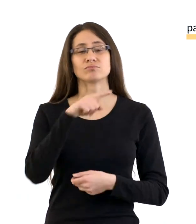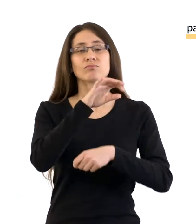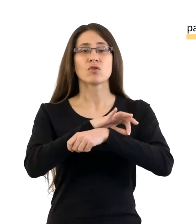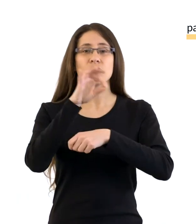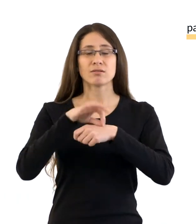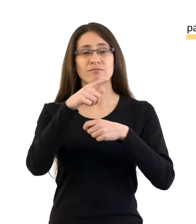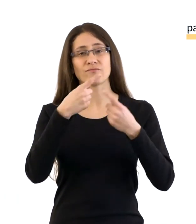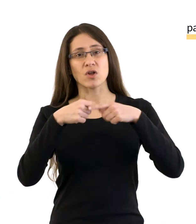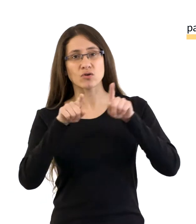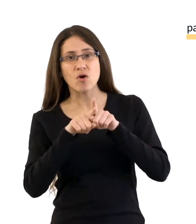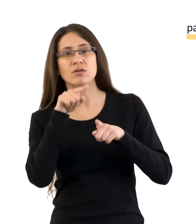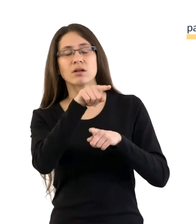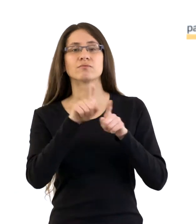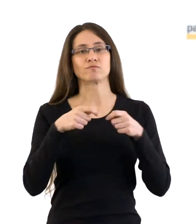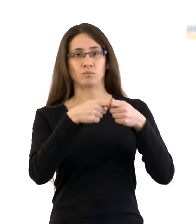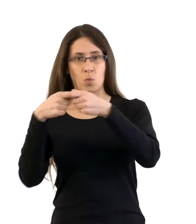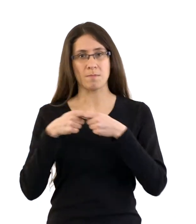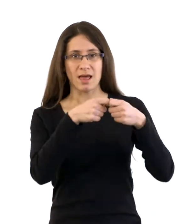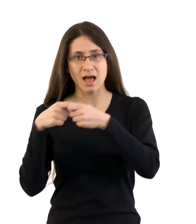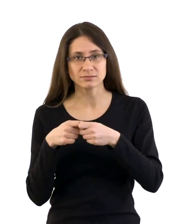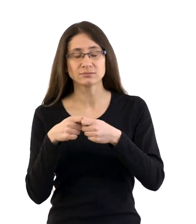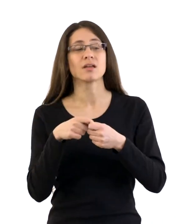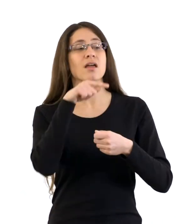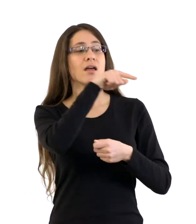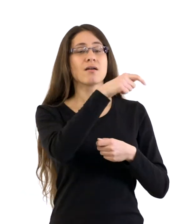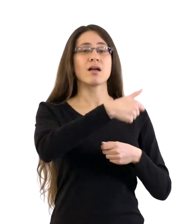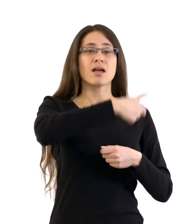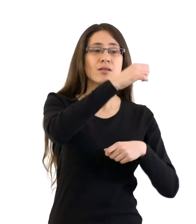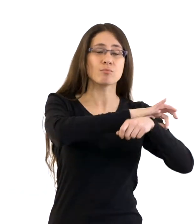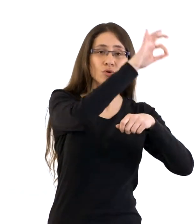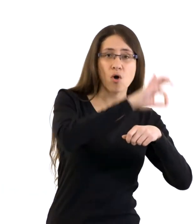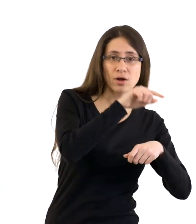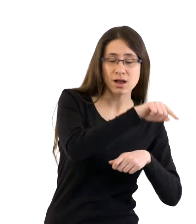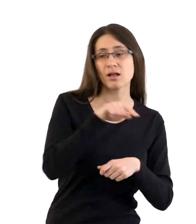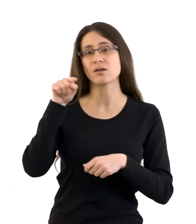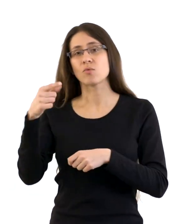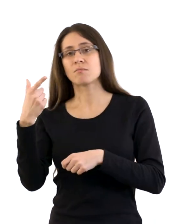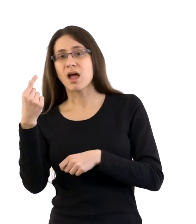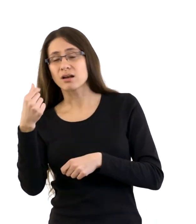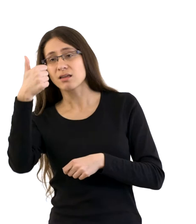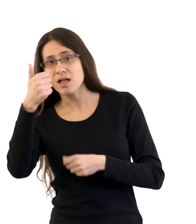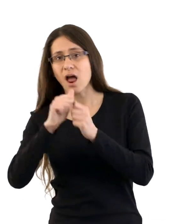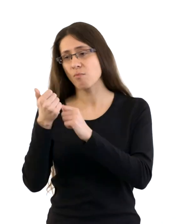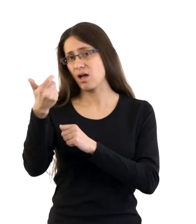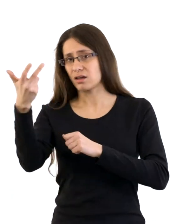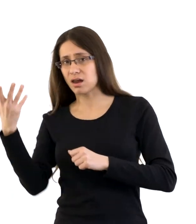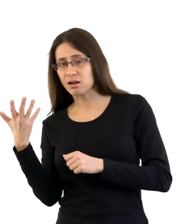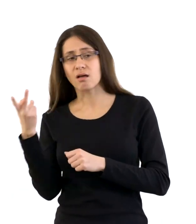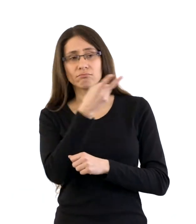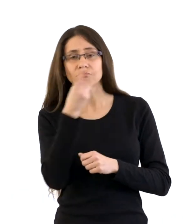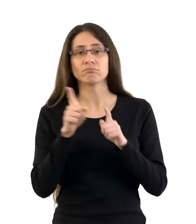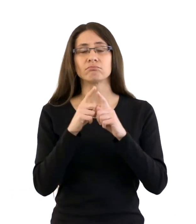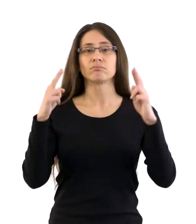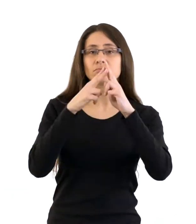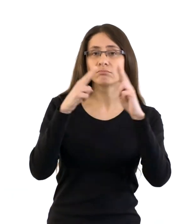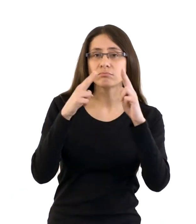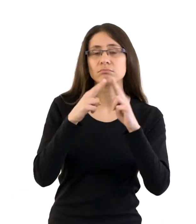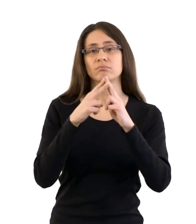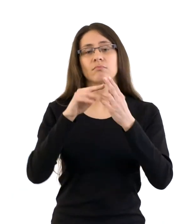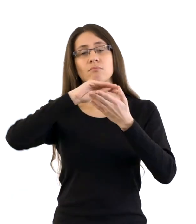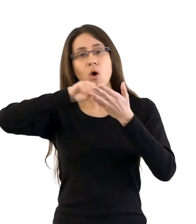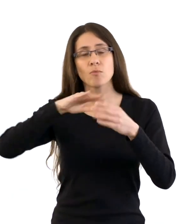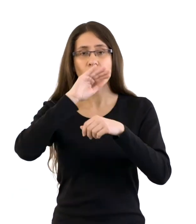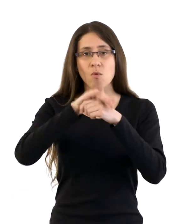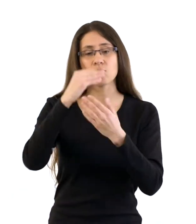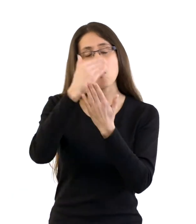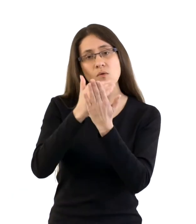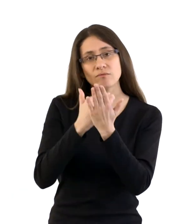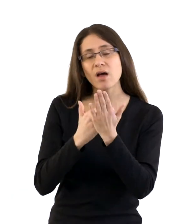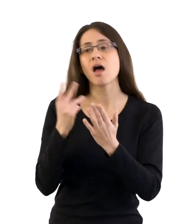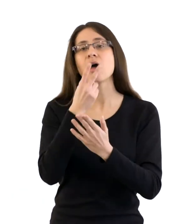Jest to współpraca, oparta na zapisach umowy o partnerstwie, pomiędzy liderem projektu a partnerem lub partnerami